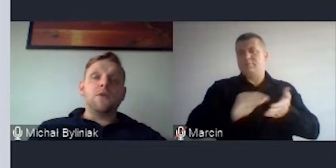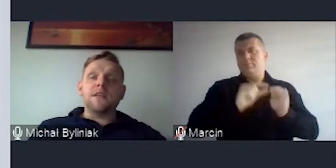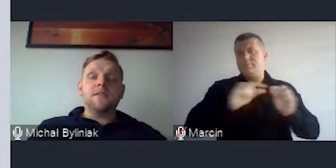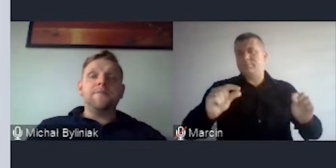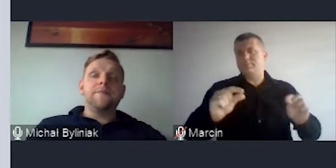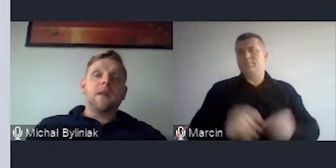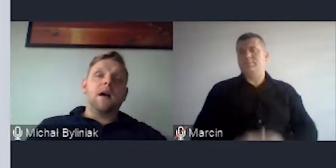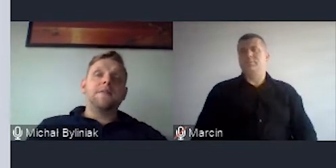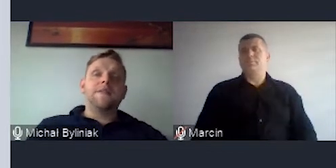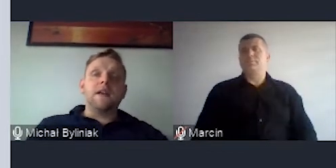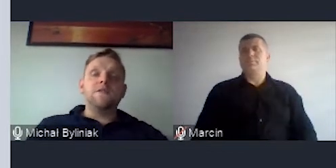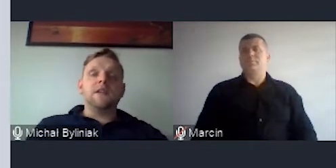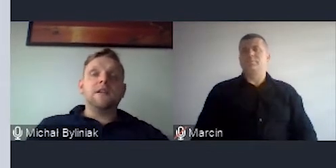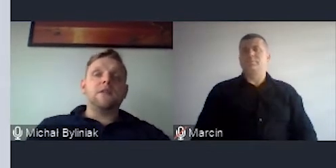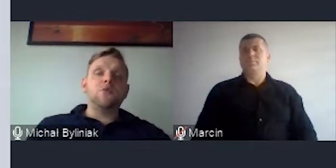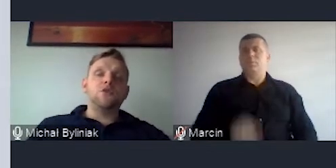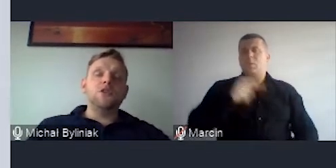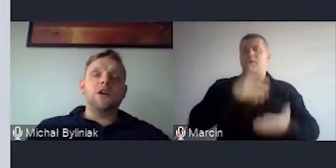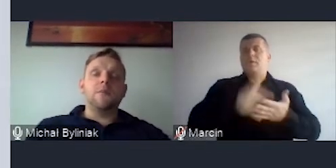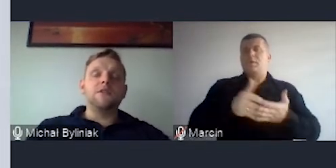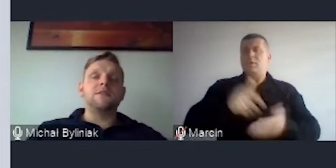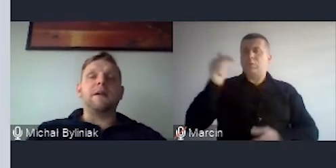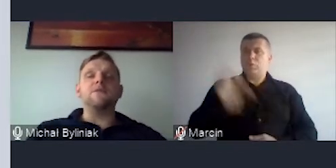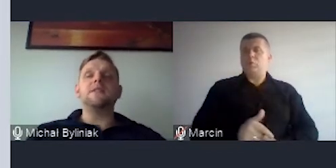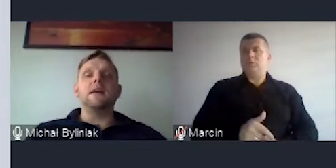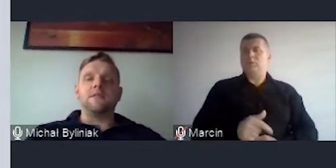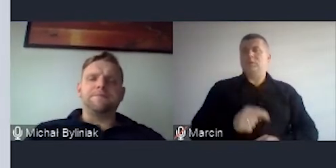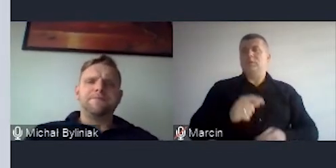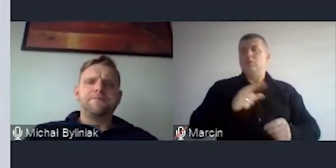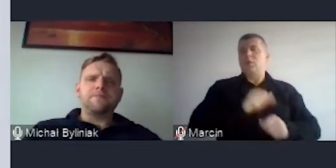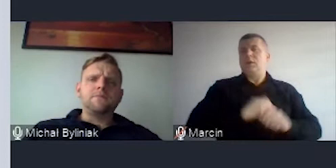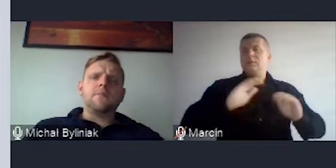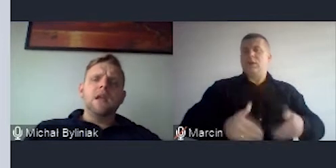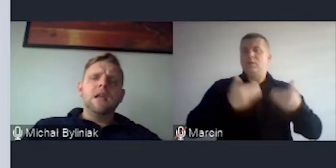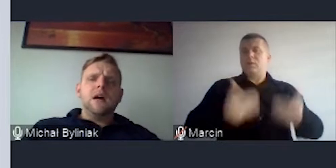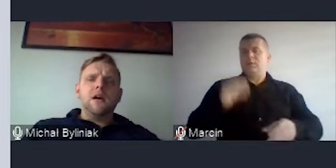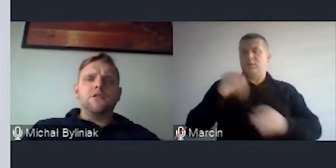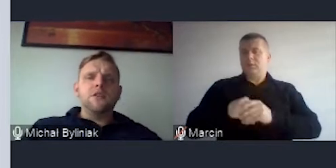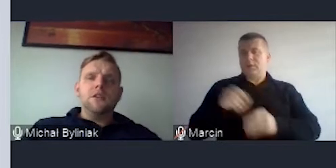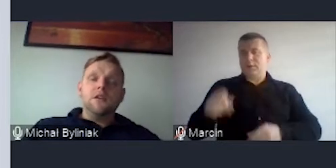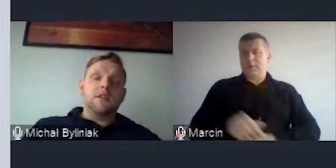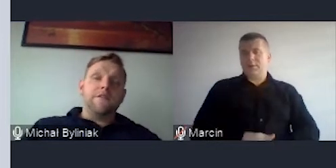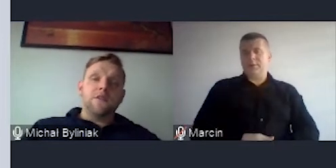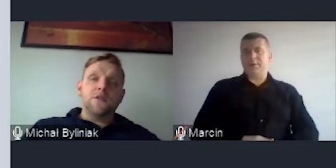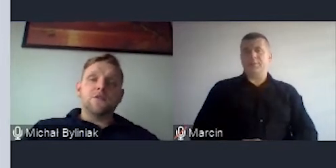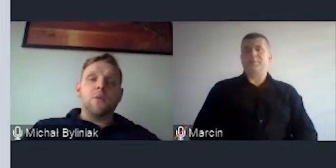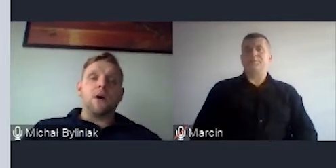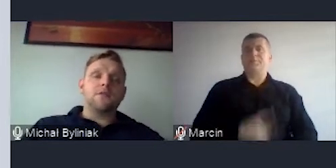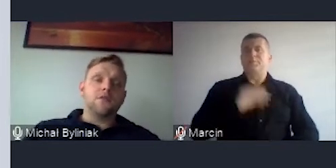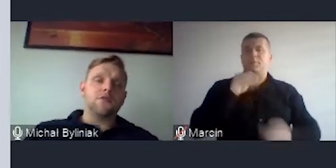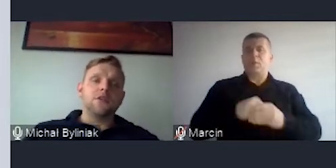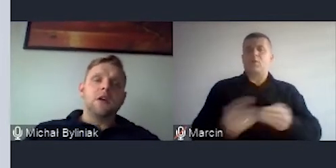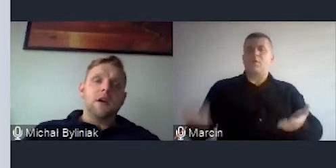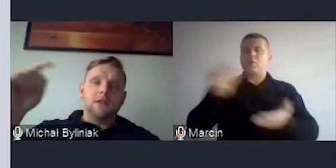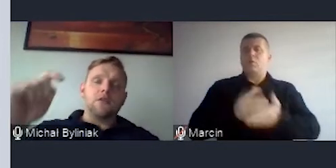Poza tym, ten wydatek musi być sprawozdany, czyli trafia do wniosku o płatność.